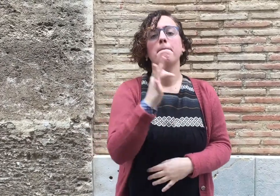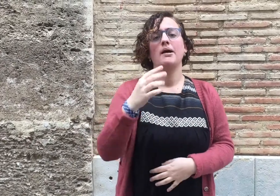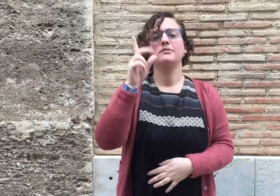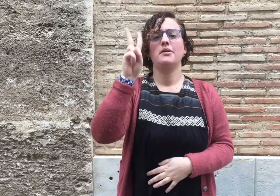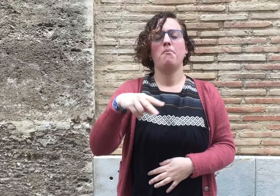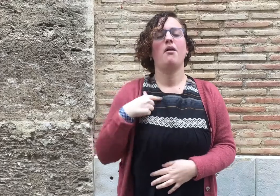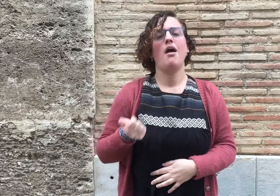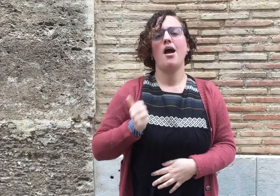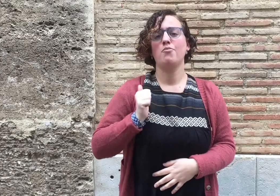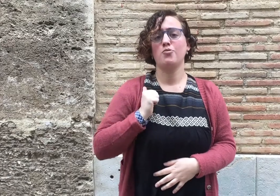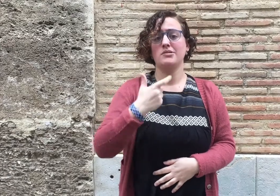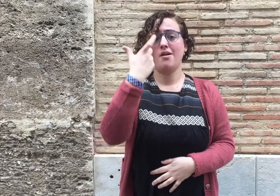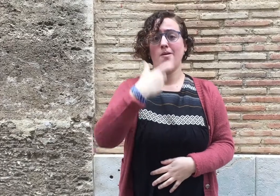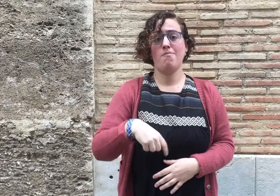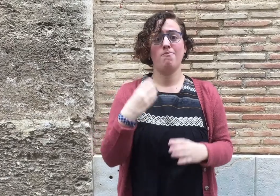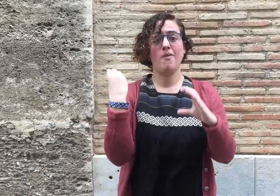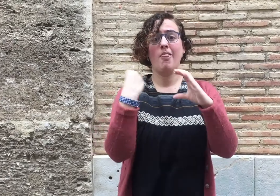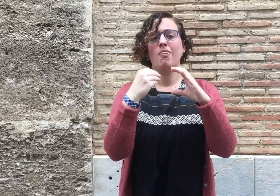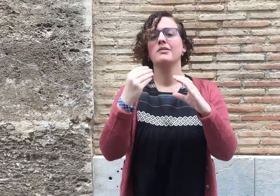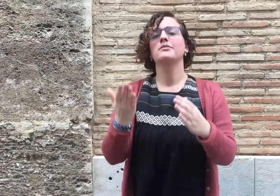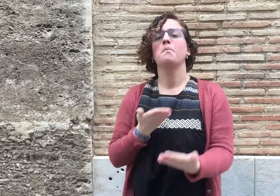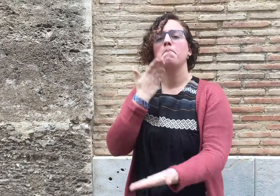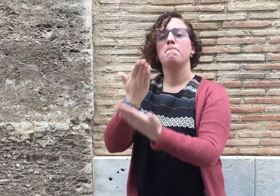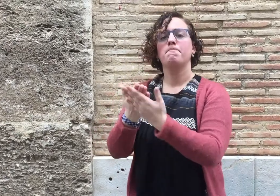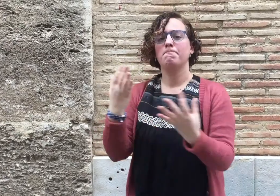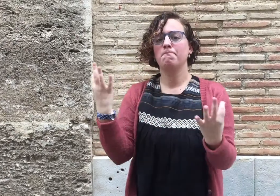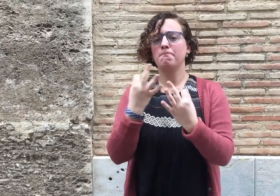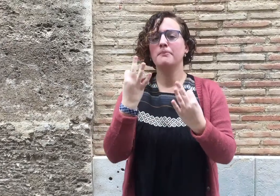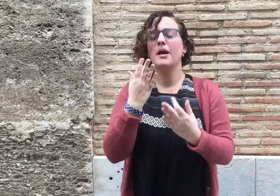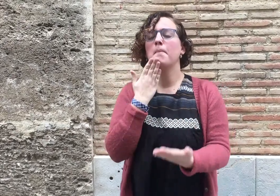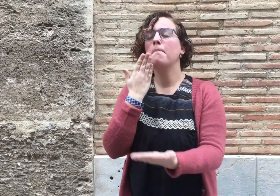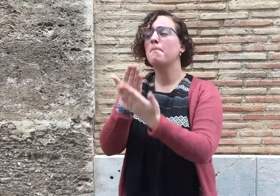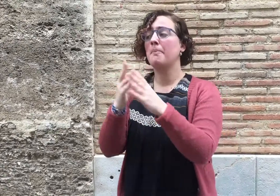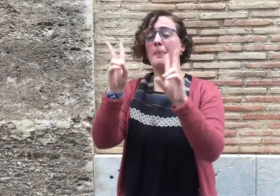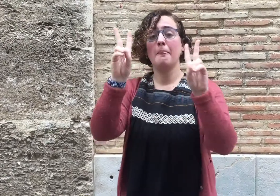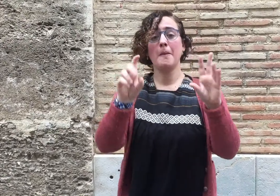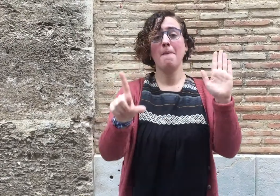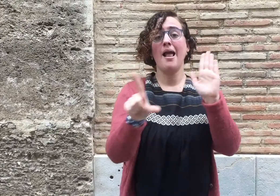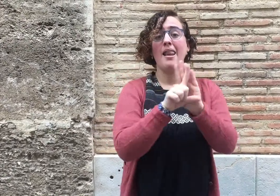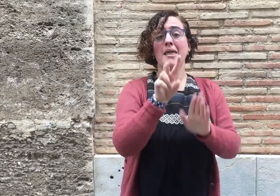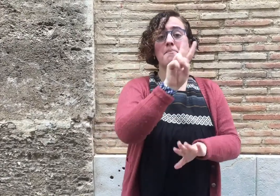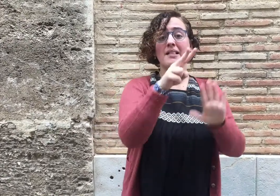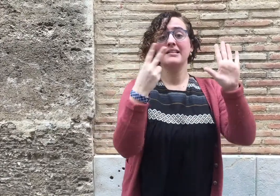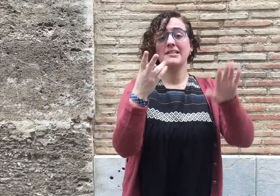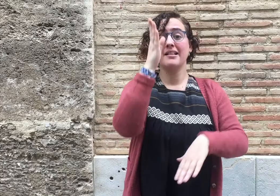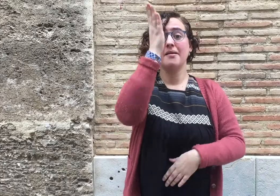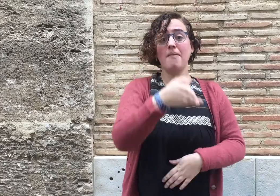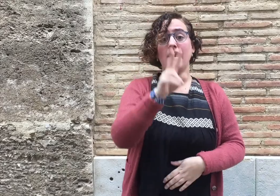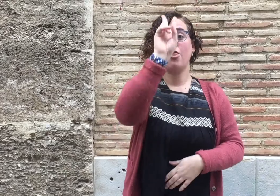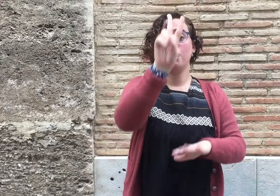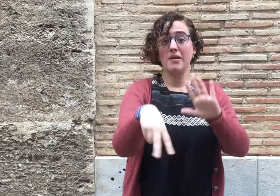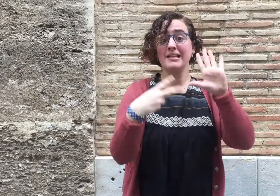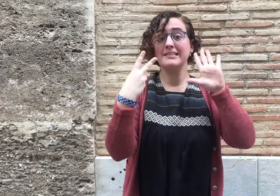Además de aprovechar la ocasión para recalcar la postura de la CJS-CNSE respecto al desarrollo del Reglamento de la Ley 27/2007,